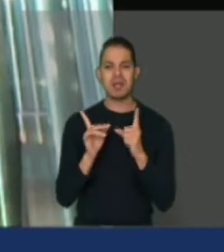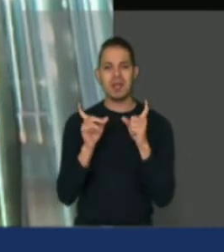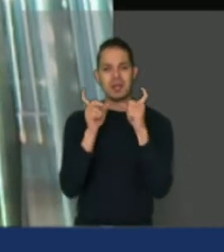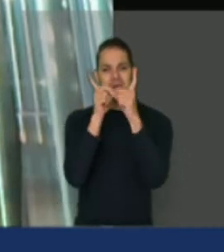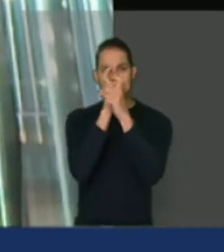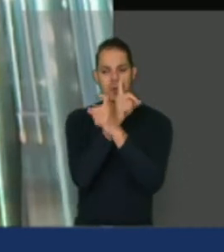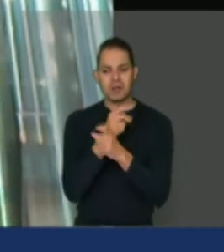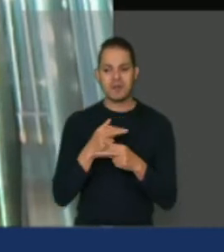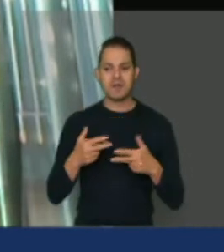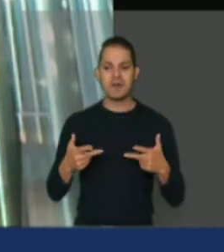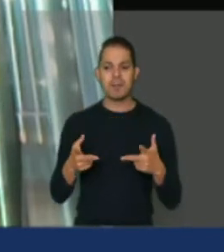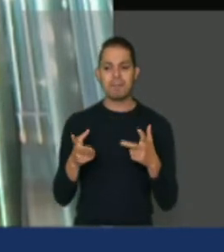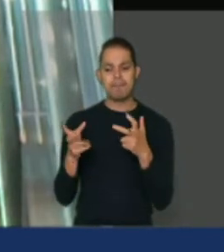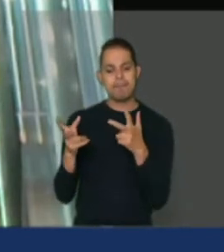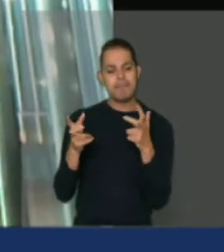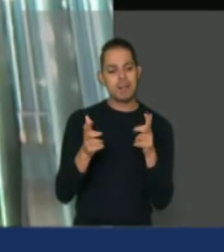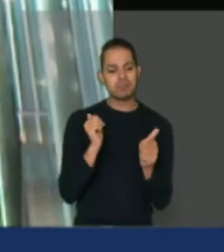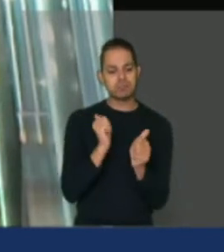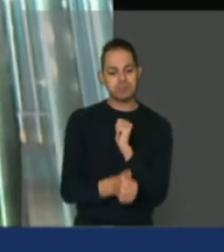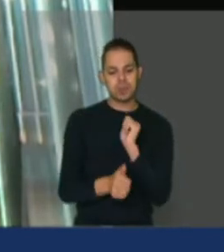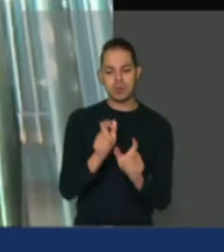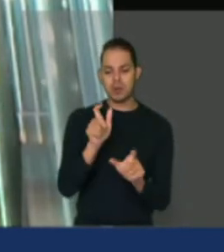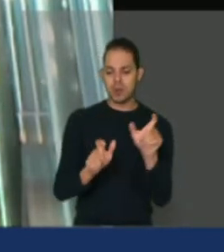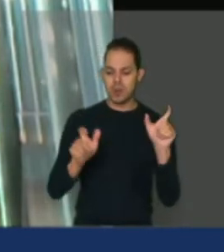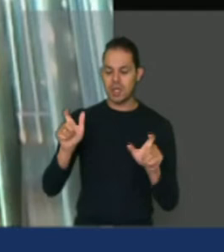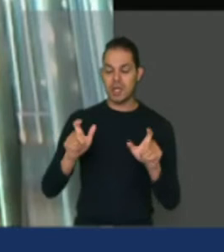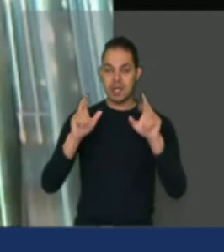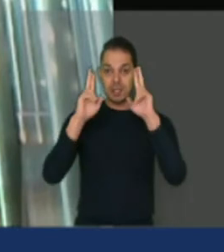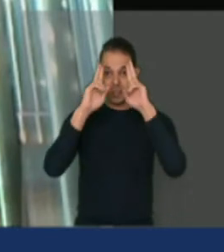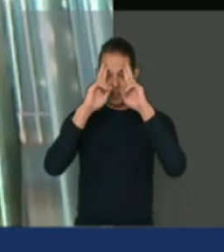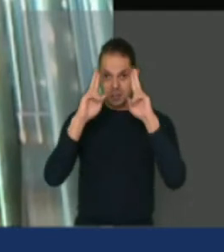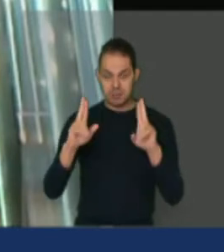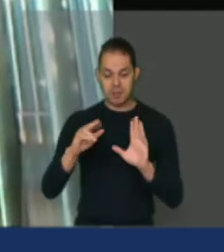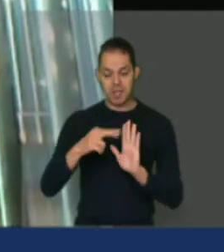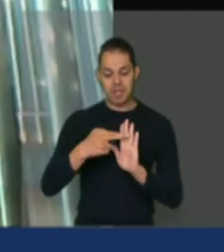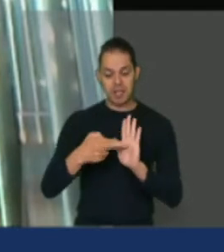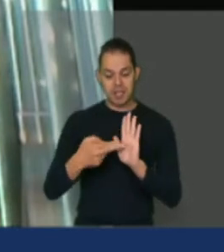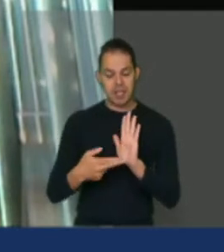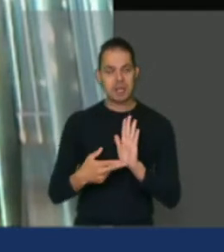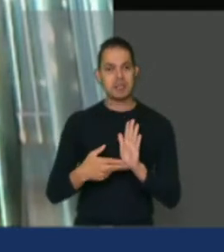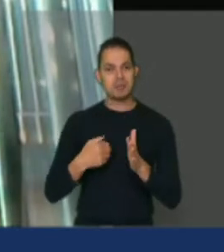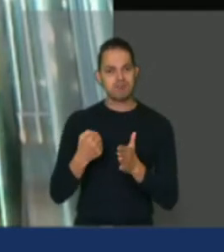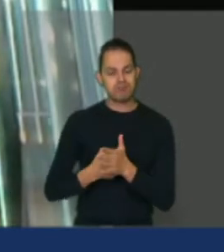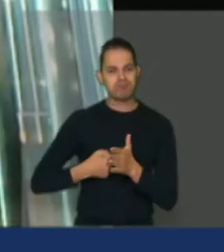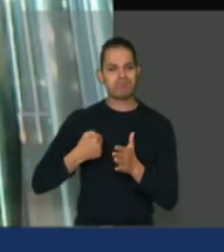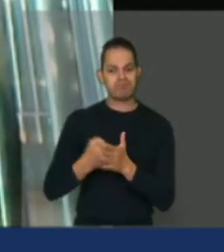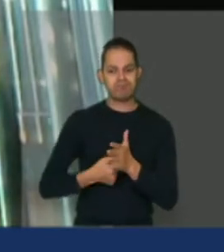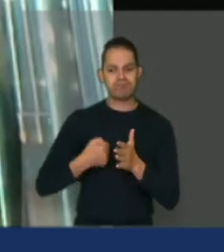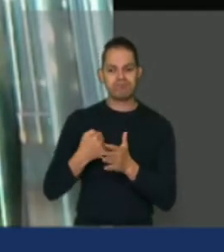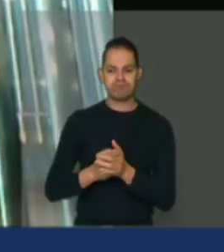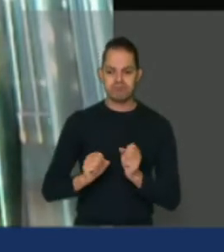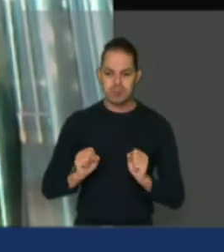OS NOSSOS ATLETAS RESPEITANDO AS REGRAS, LUTANDO COM SUAS FORÇAS E REPRESENTANDO O NOSSO PAÍS COM MUITA DIGNIDADE, COM MUITA FORÇA,